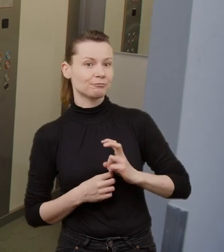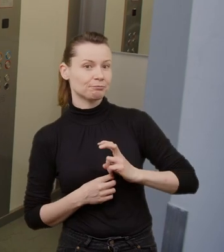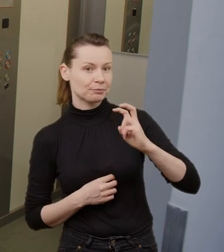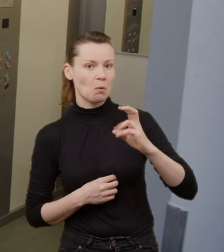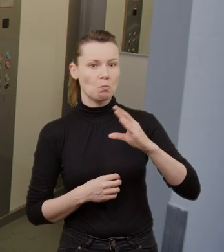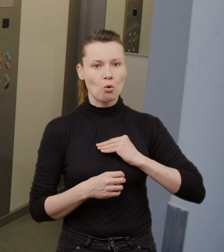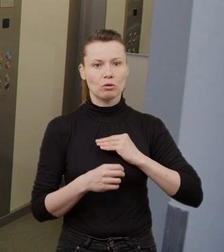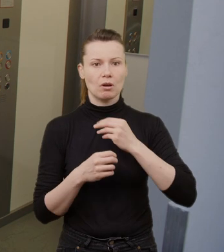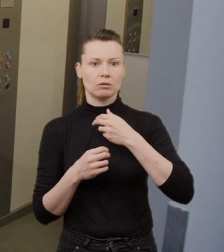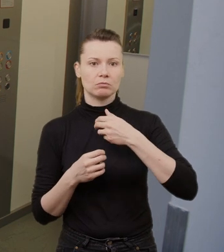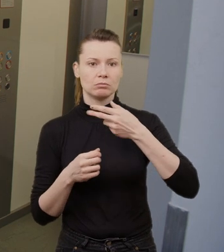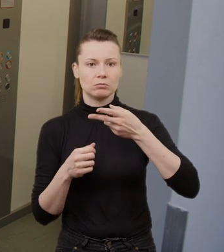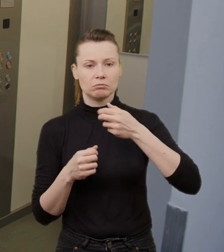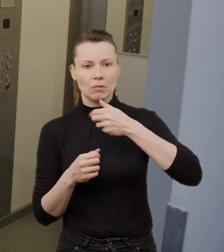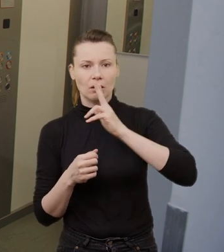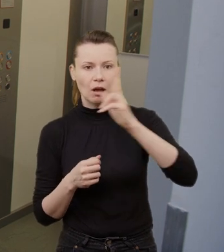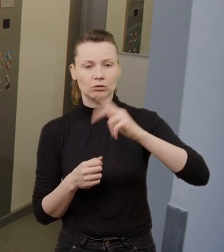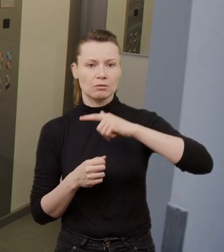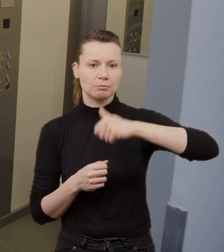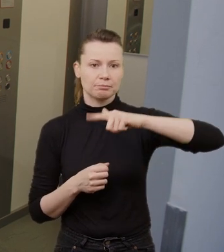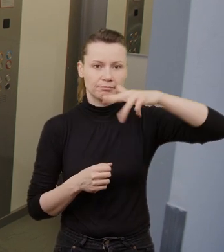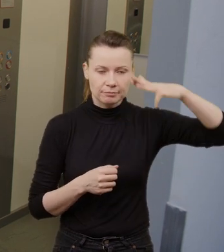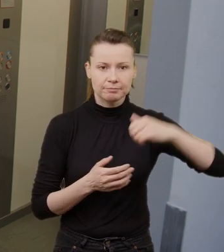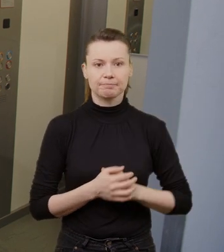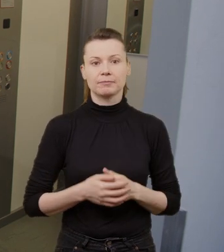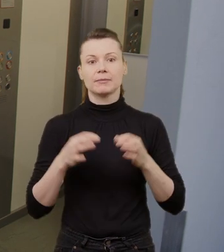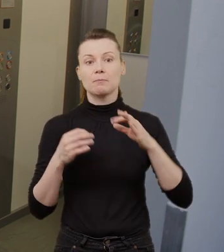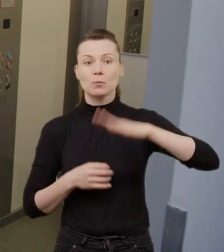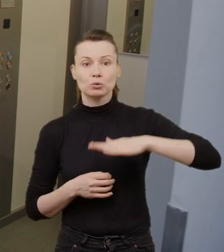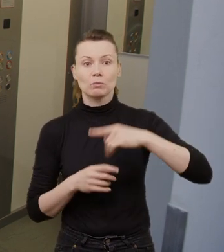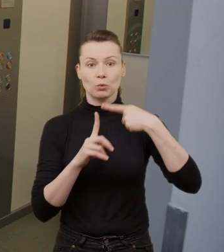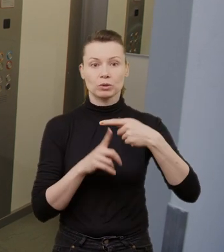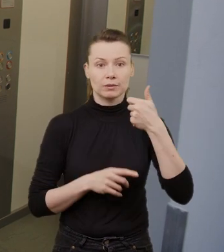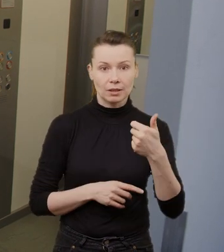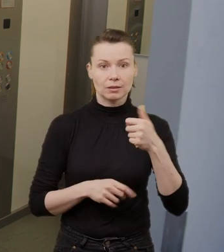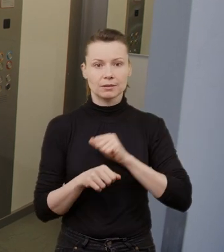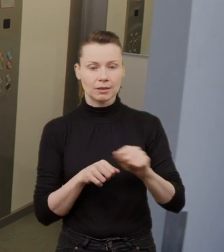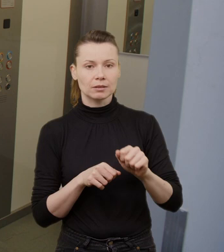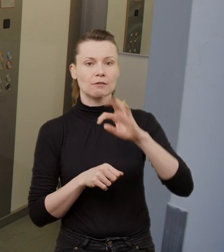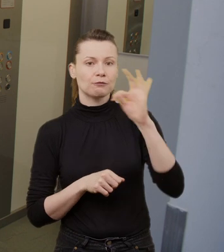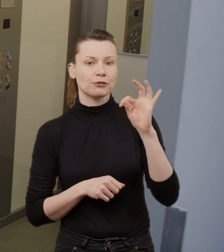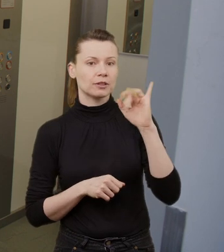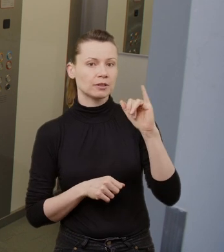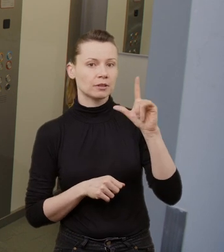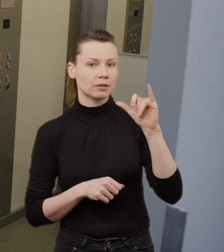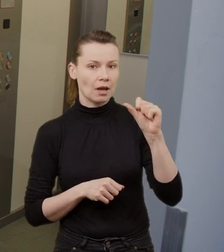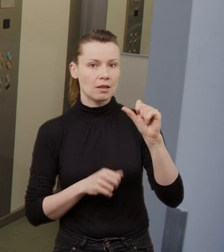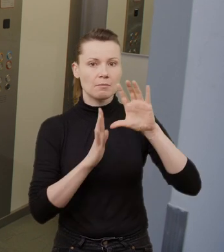Rafał: Windą dostaniesz się na każde z pięter budynku. Na poziomie +1 jest filia Miejskiej Biblioteki Publicznej nr 34.